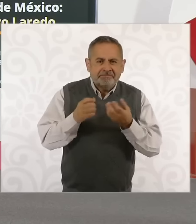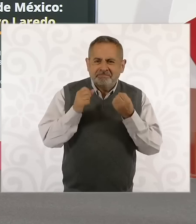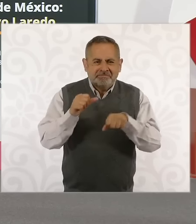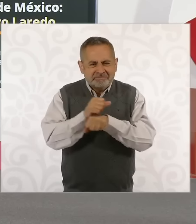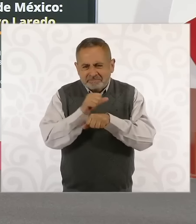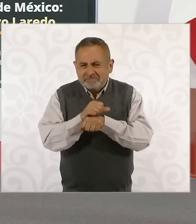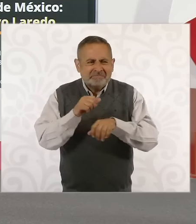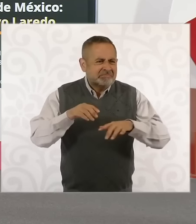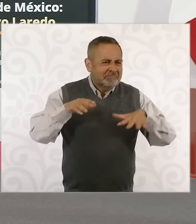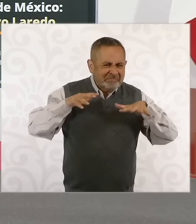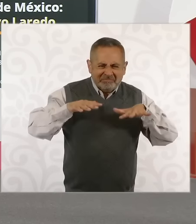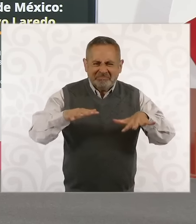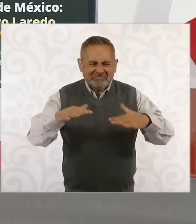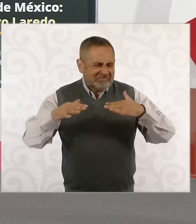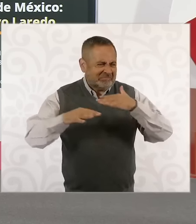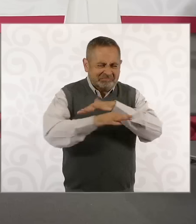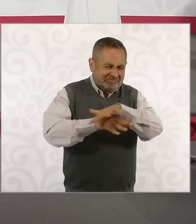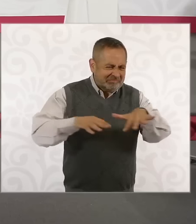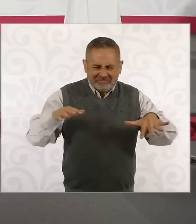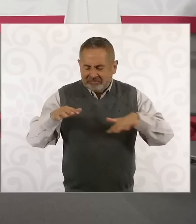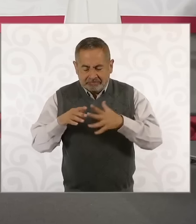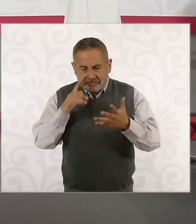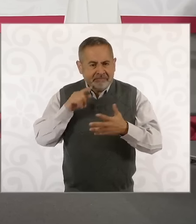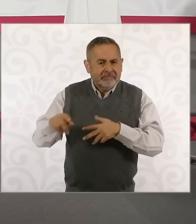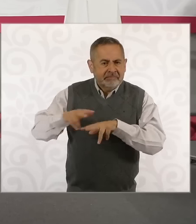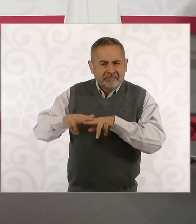con una vía de carga que cruza por el mero centro de la ciudad con un patio ferroviario muy muy